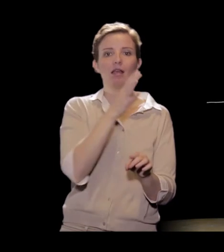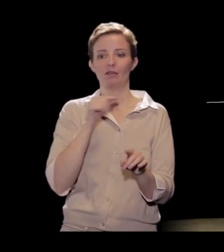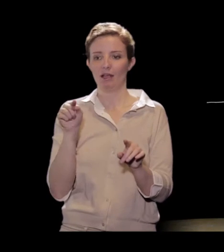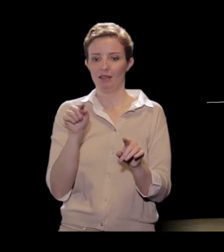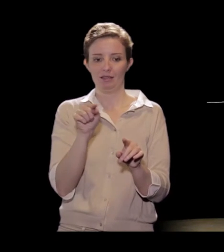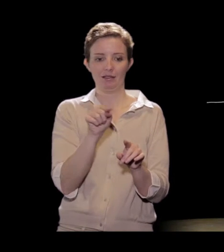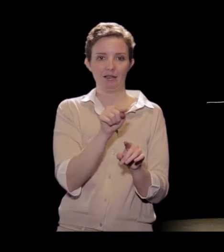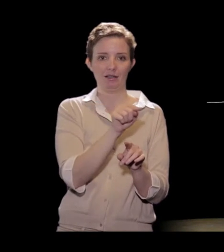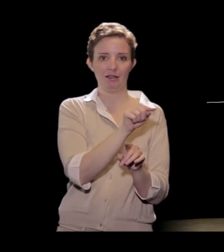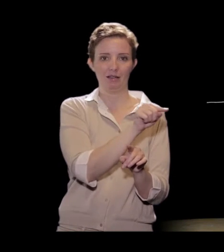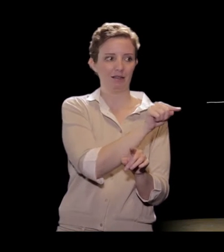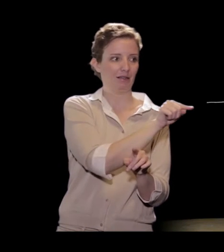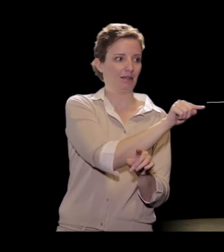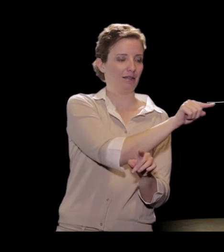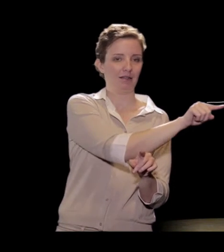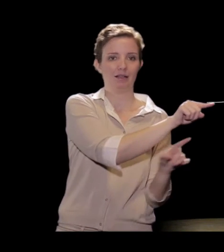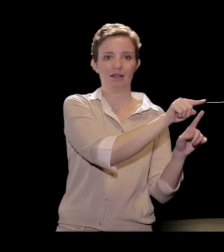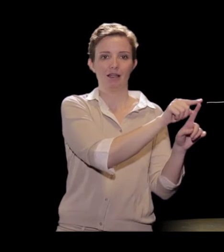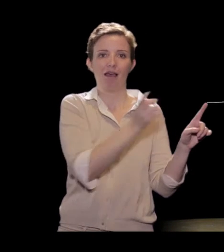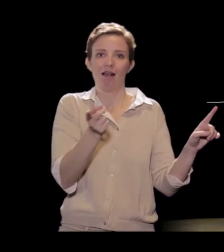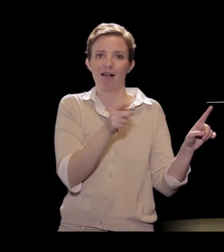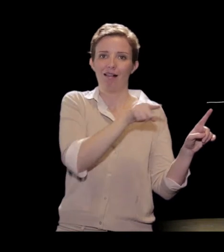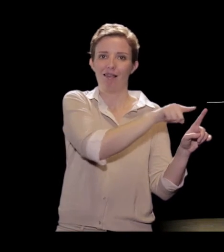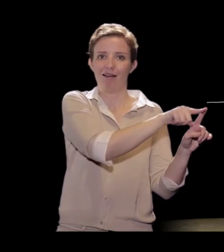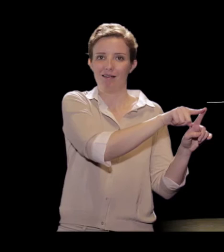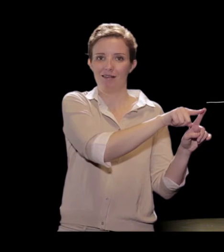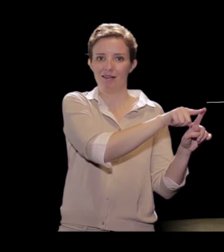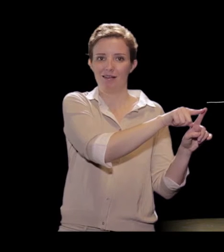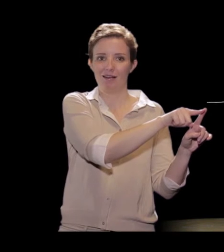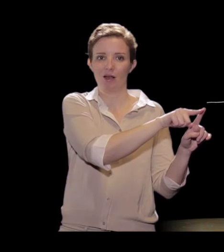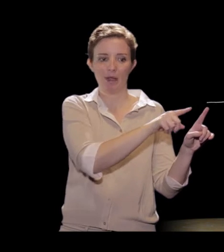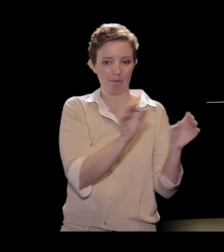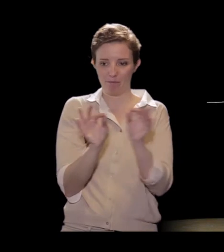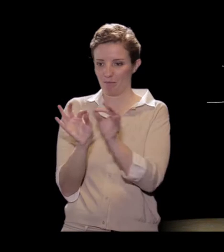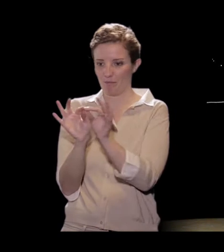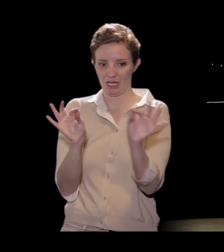dobbiamo muoverci di 10 quadretti dall'asse delle y.